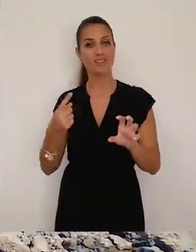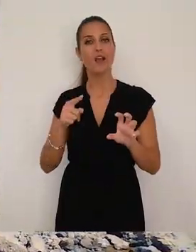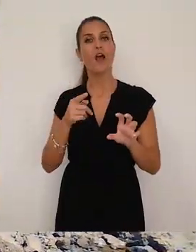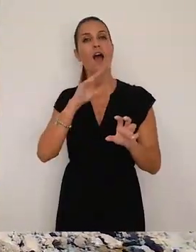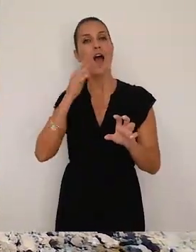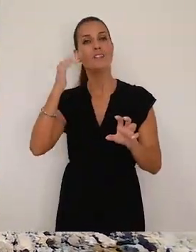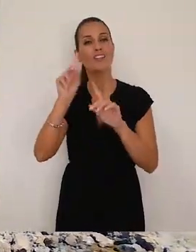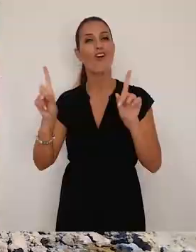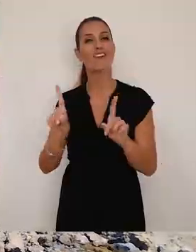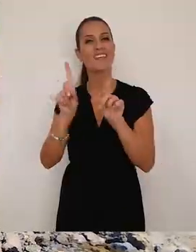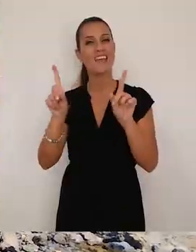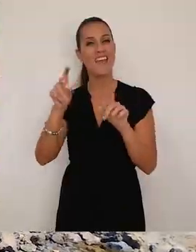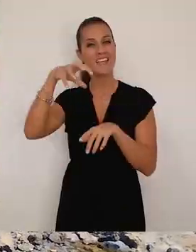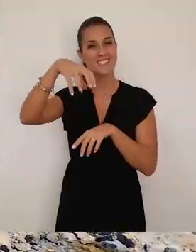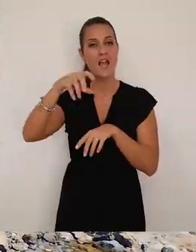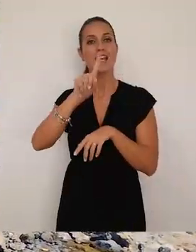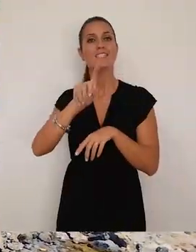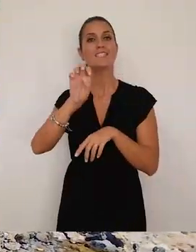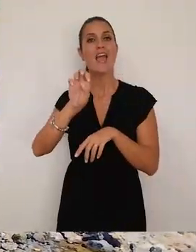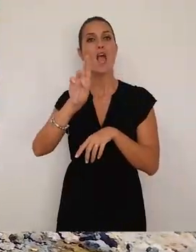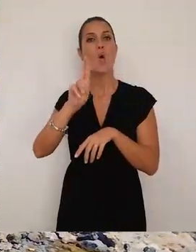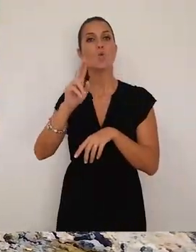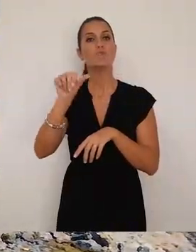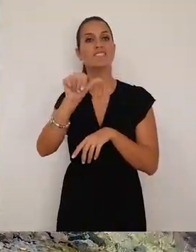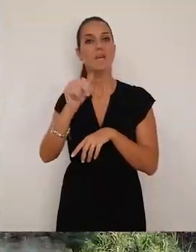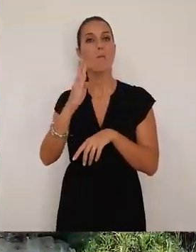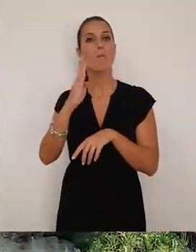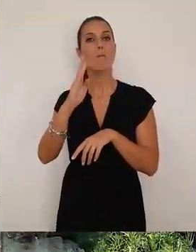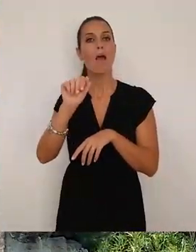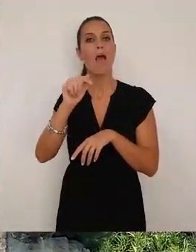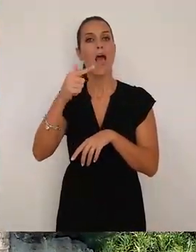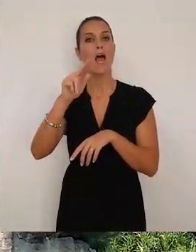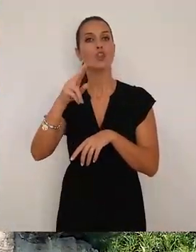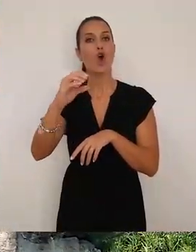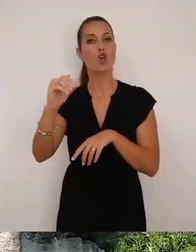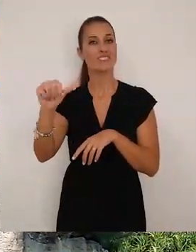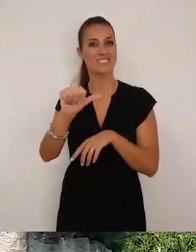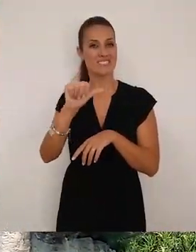Grotta Porcinara sorgeva un antico santuario dedicato a Zeus Bathos.